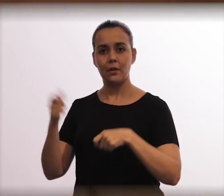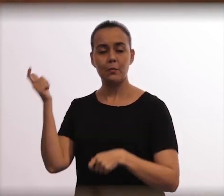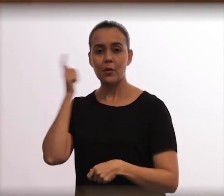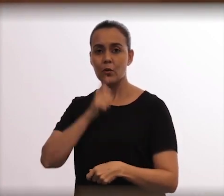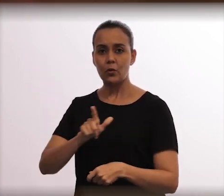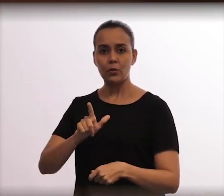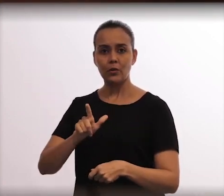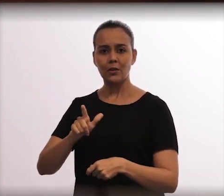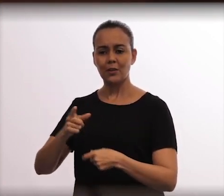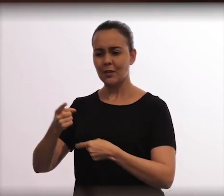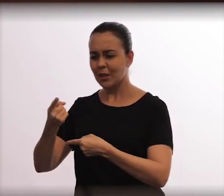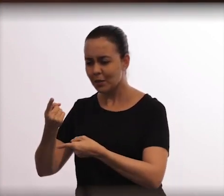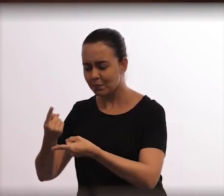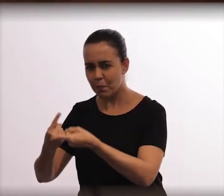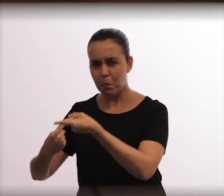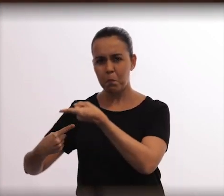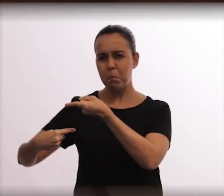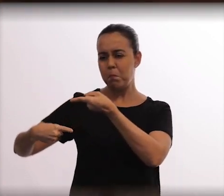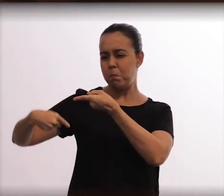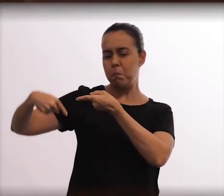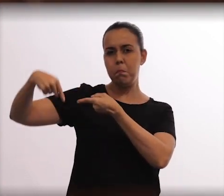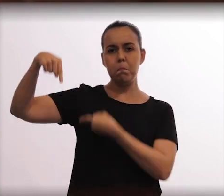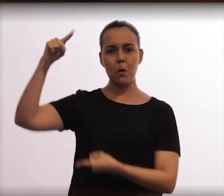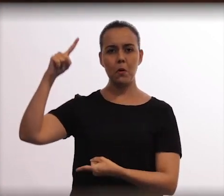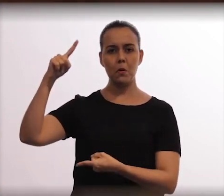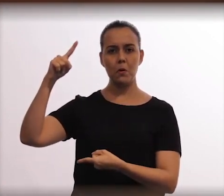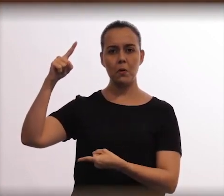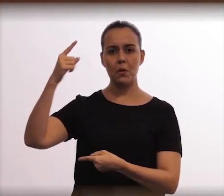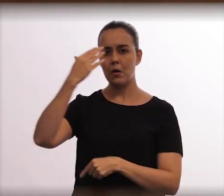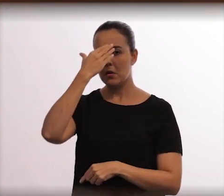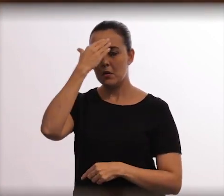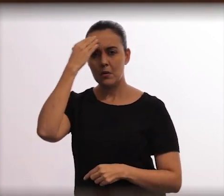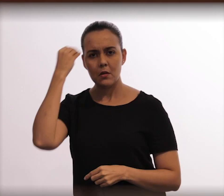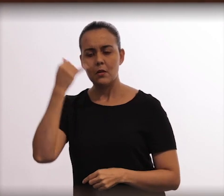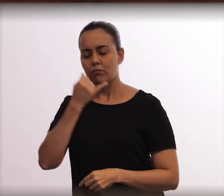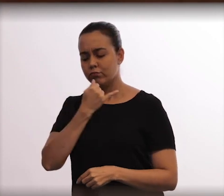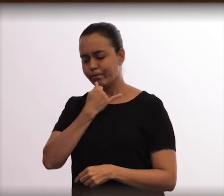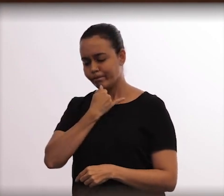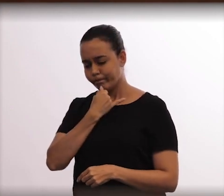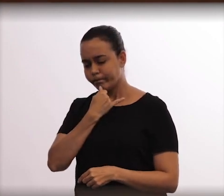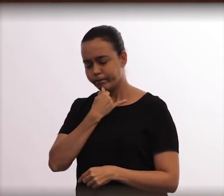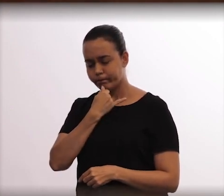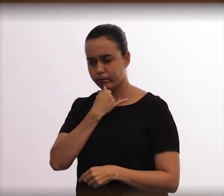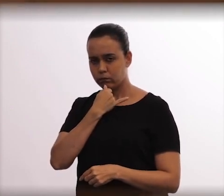todas as mazelas e todas as tristezas que existem nas periferias desse nosso Brasil.